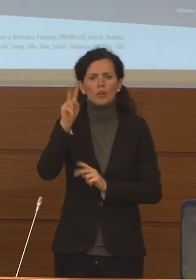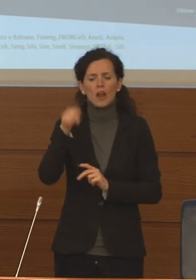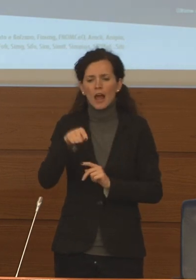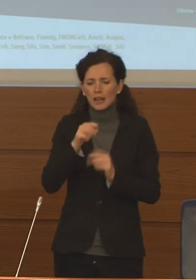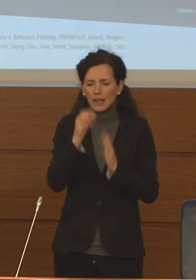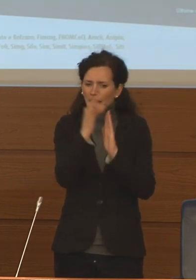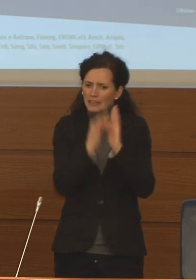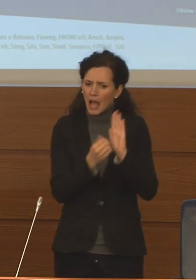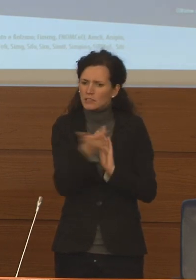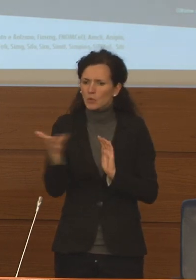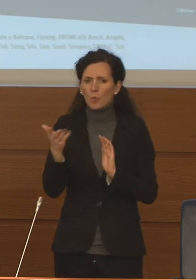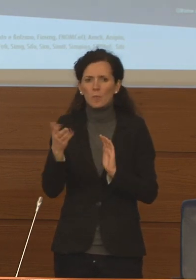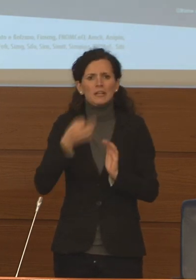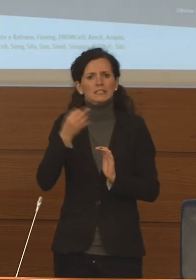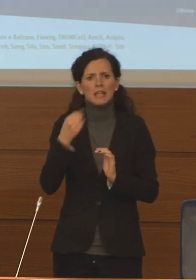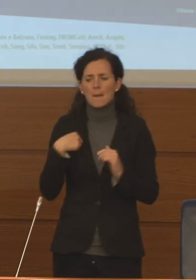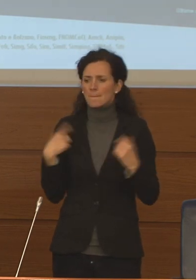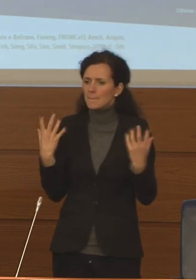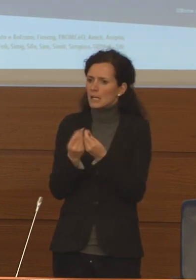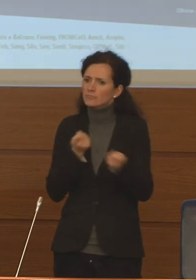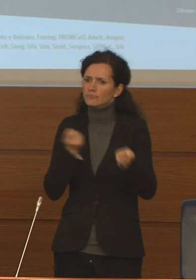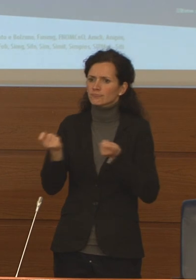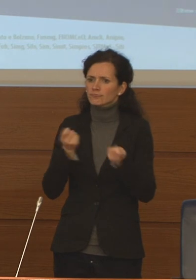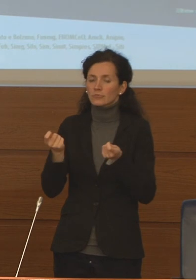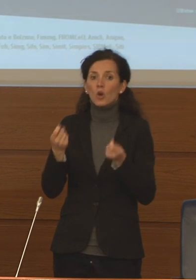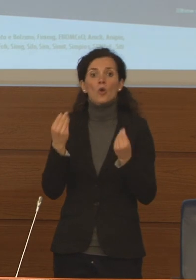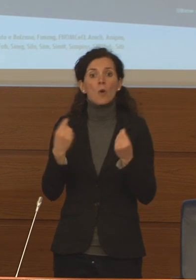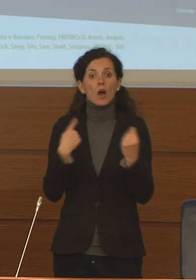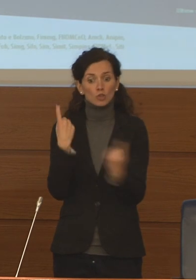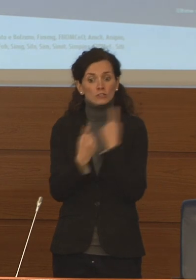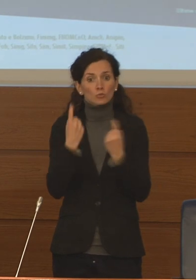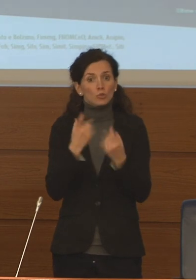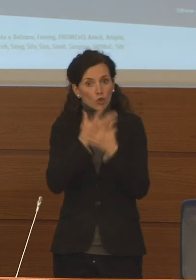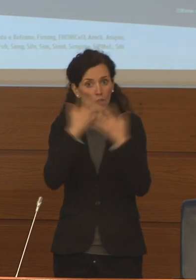coordinando appena avremo un quadro chiaro di che cosa esattamente è avvenuto